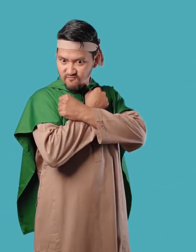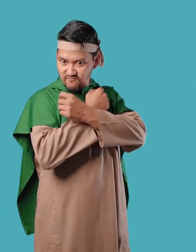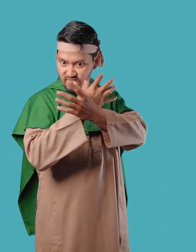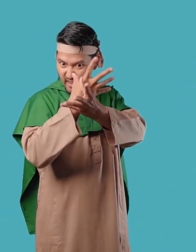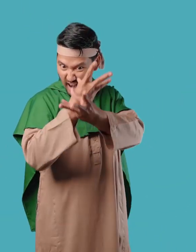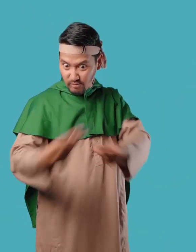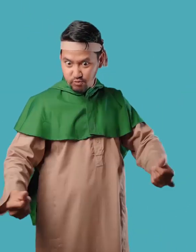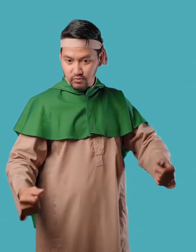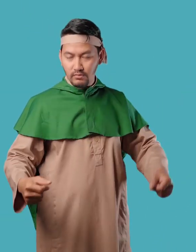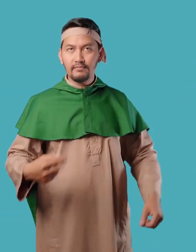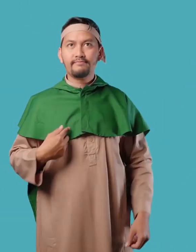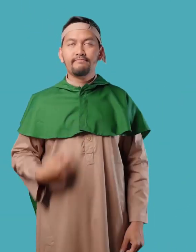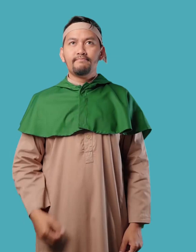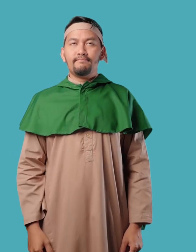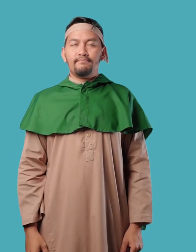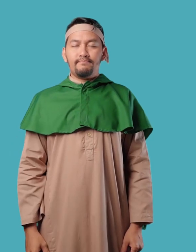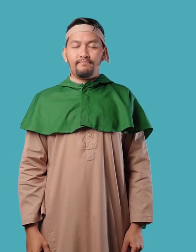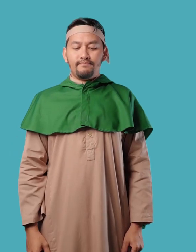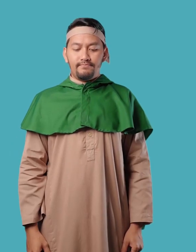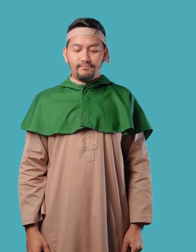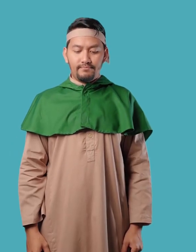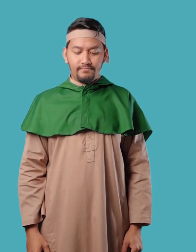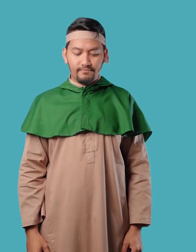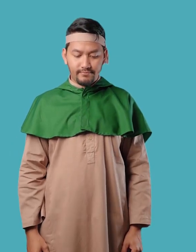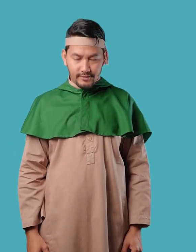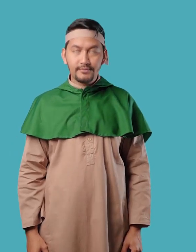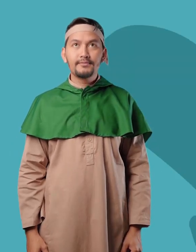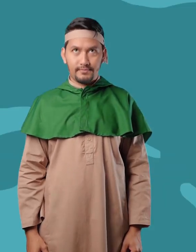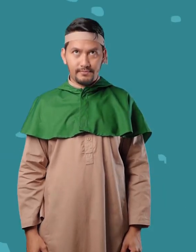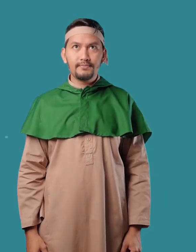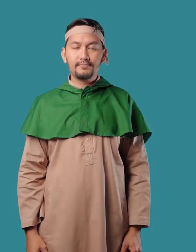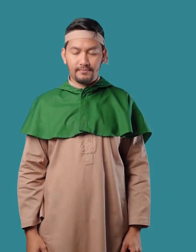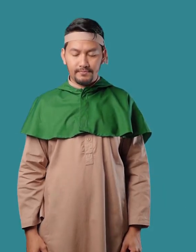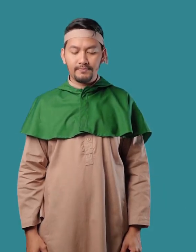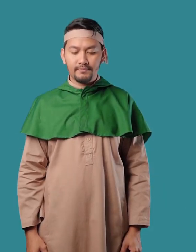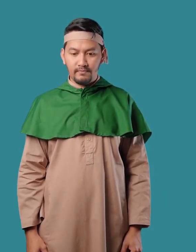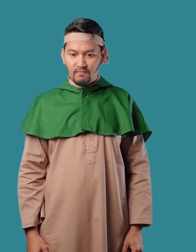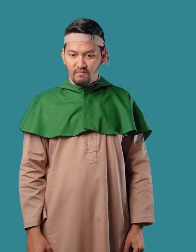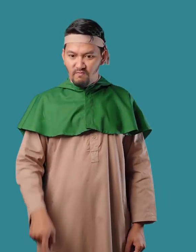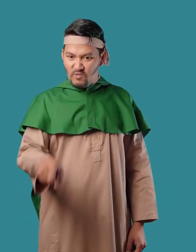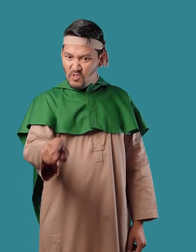Sesampainya di Istana Raja Namrud memerintahkan untuk membakar Nabi Ibrahim hidup-hidup